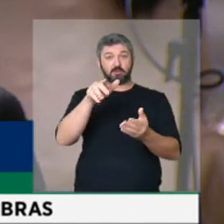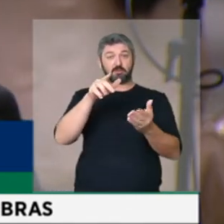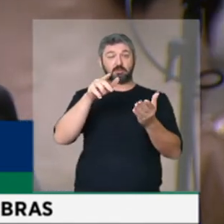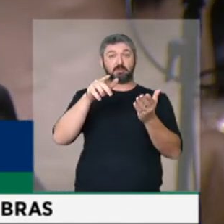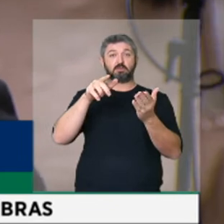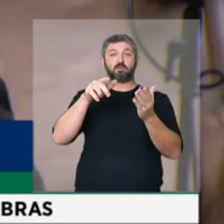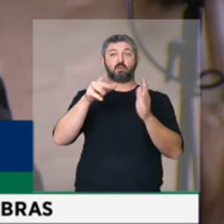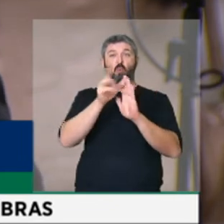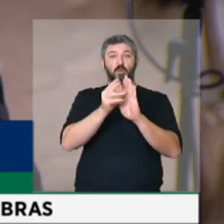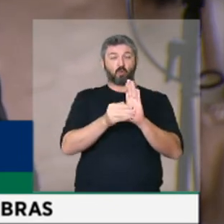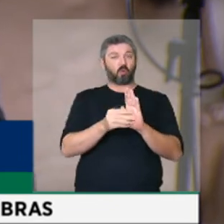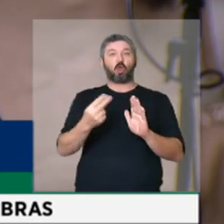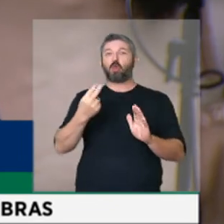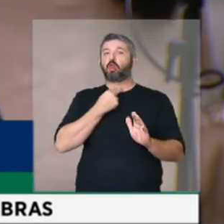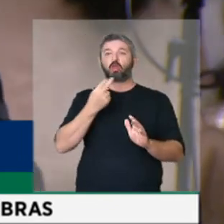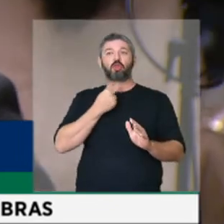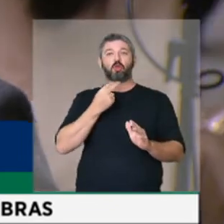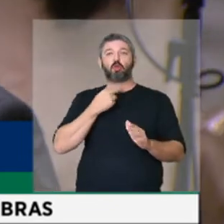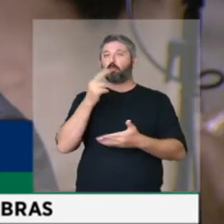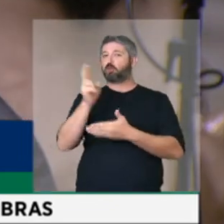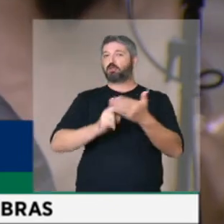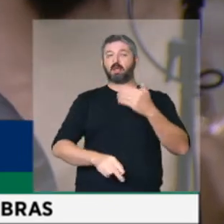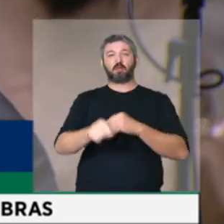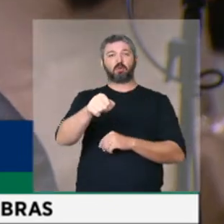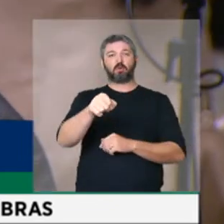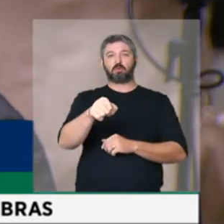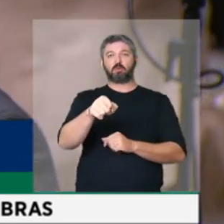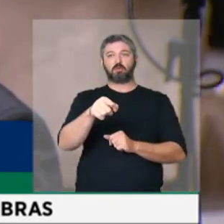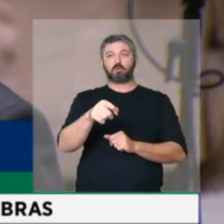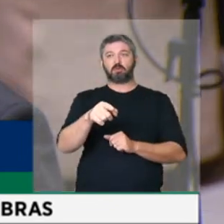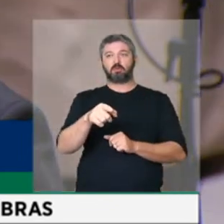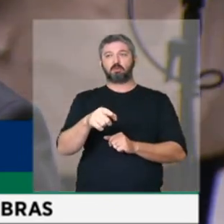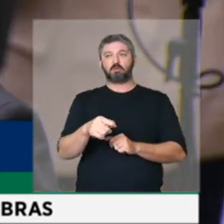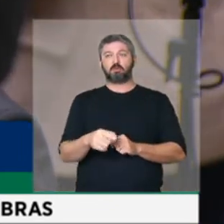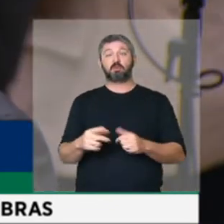DIRETO NA MATÉRIA NÃO PODE DE MANEIRA ALGUMA SER RELATOR DELA. O QUE TÁ ACONTECENDO NA